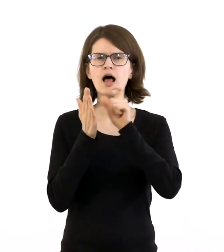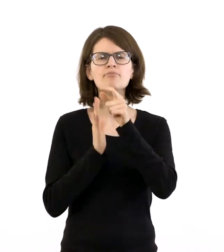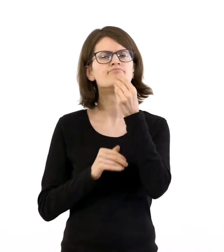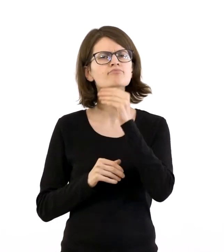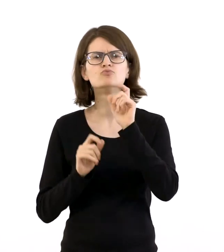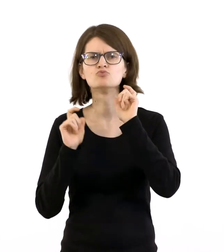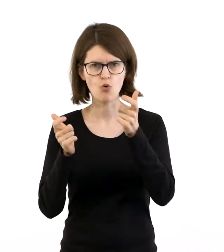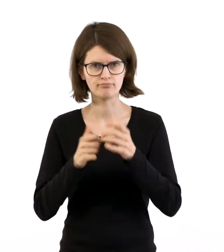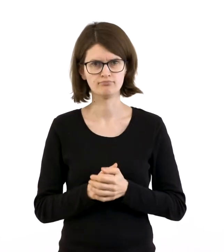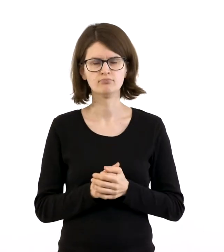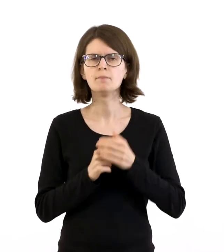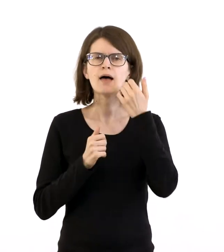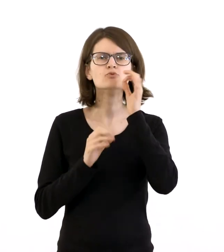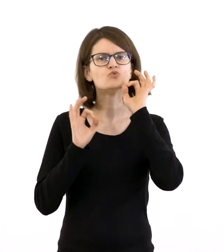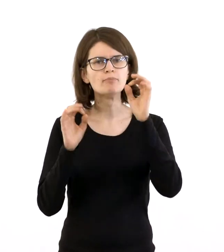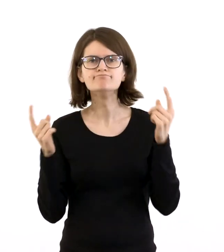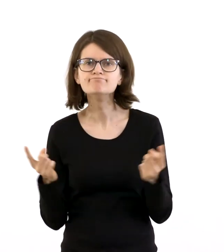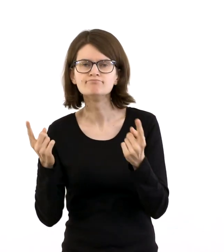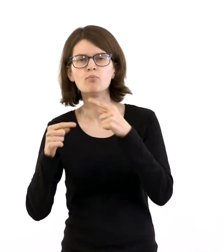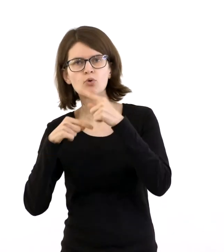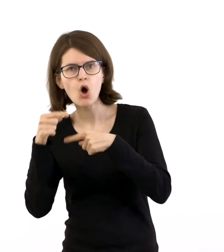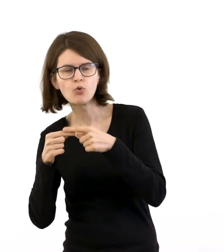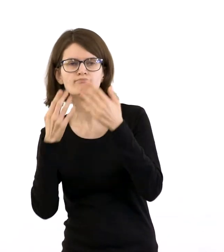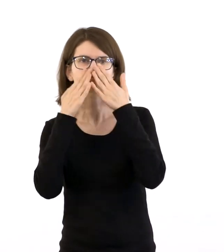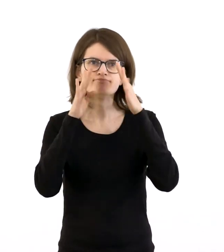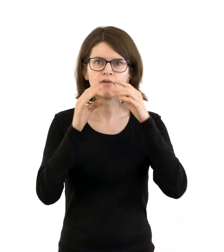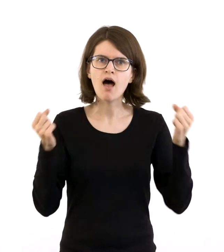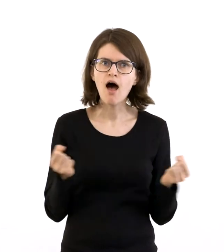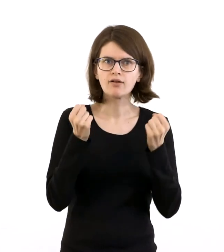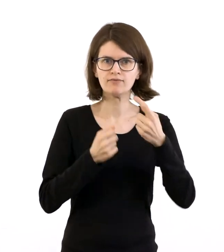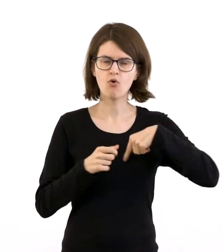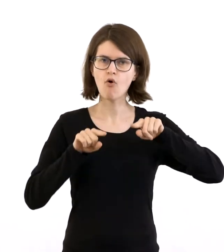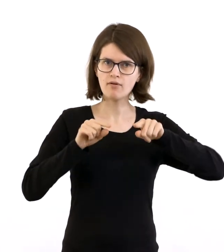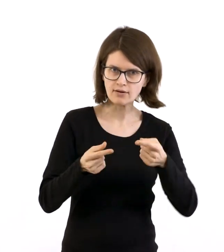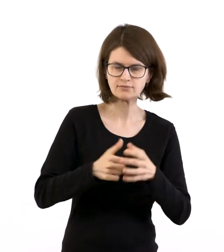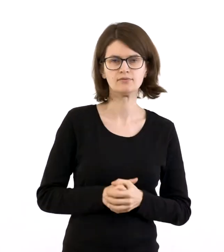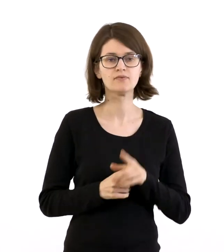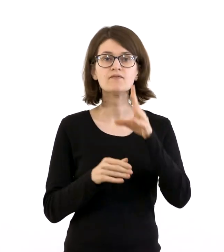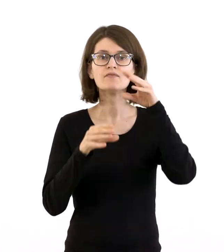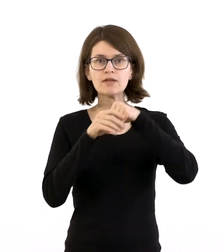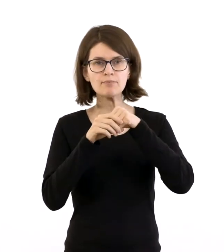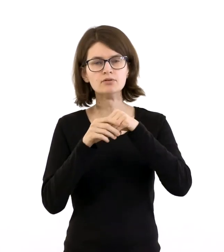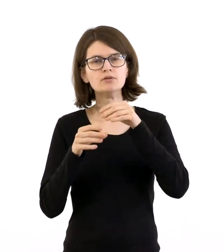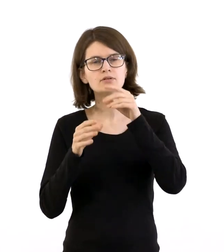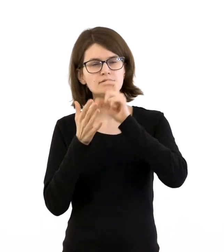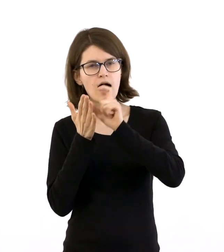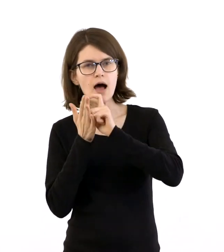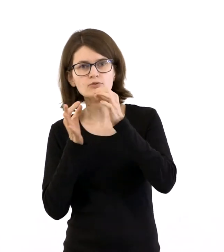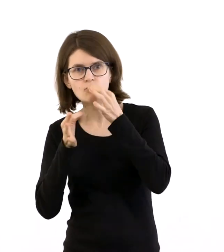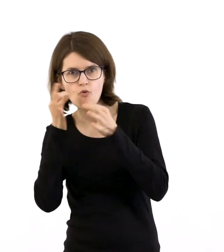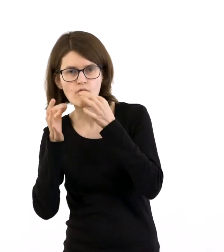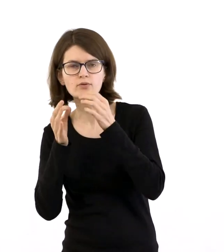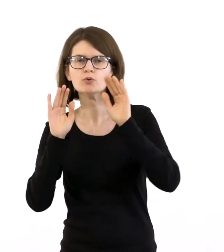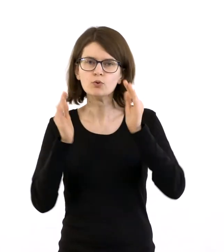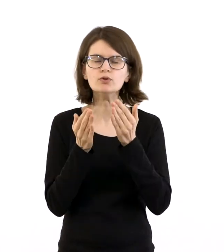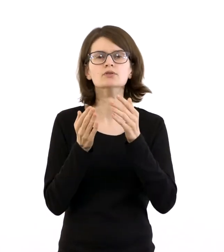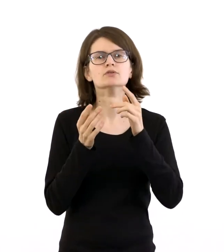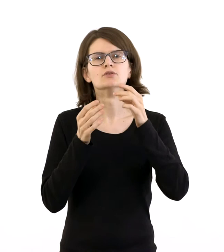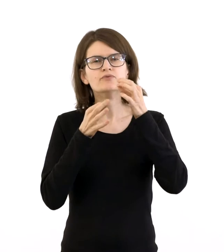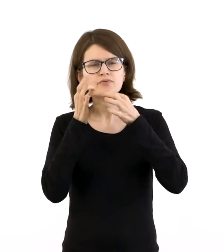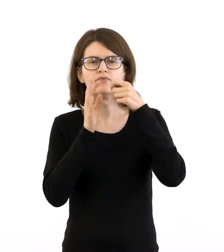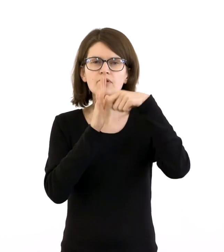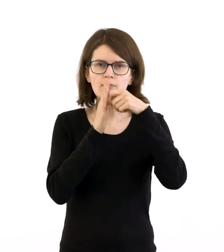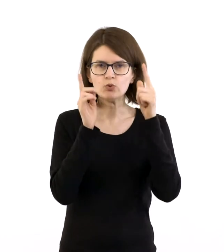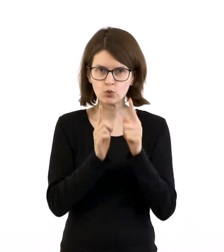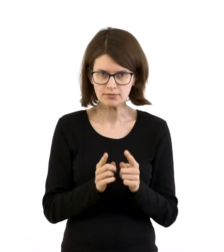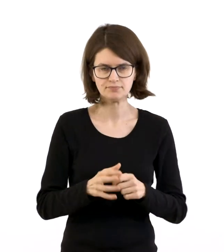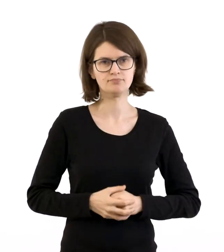Instagram jest bardzo dobry do reklamowania produktów i pokazywania aktywności organizacji, zwłaszcza na Instastory za pomocą filmików.